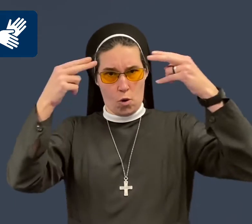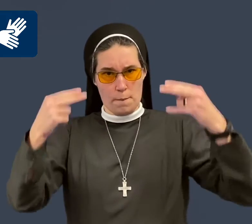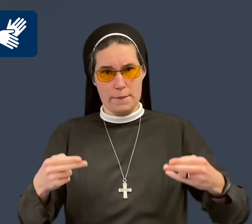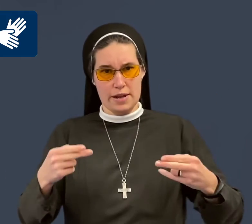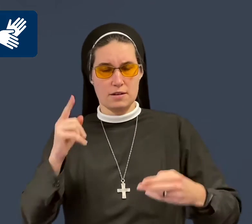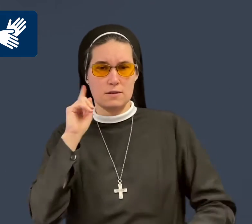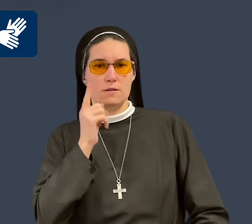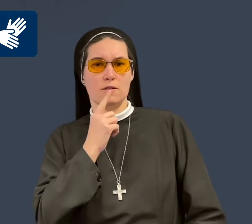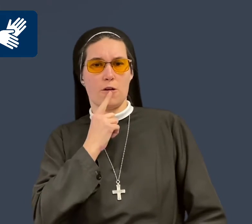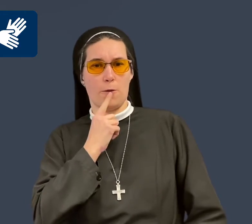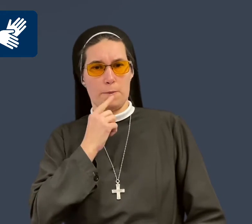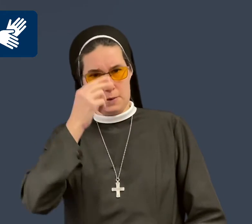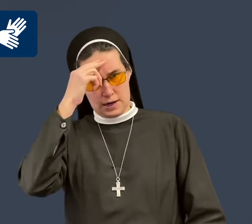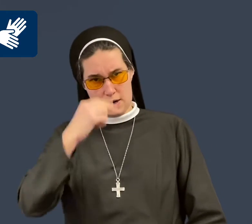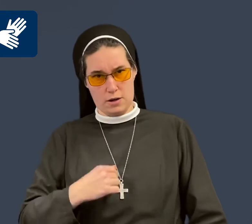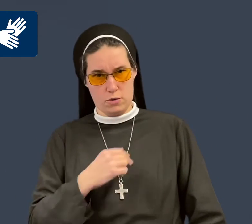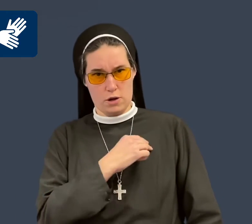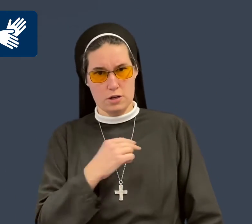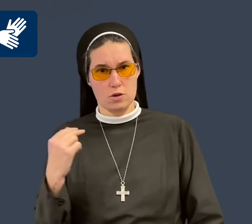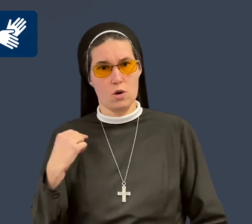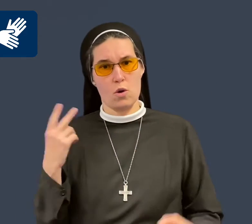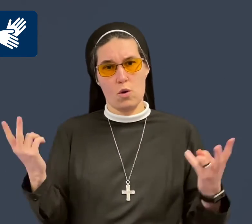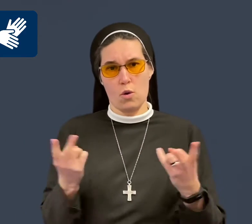Alle findest Du auf der Homepage Taub- und Katholisch.